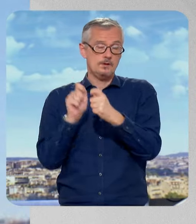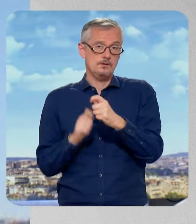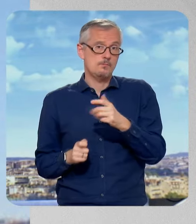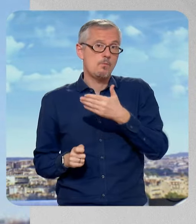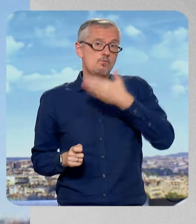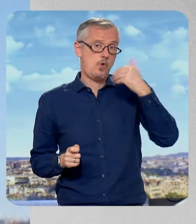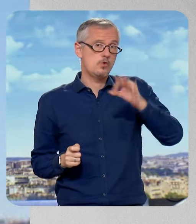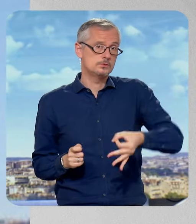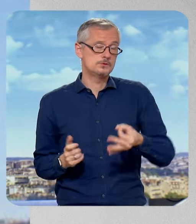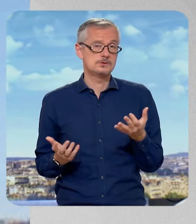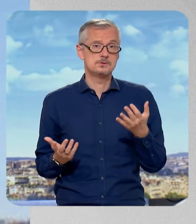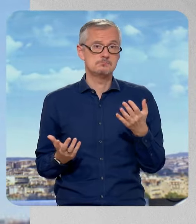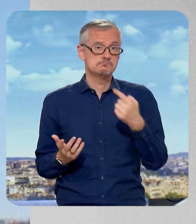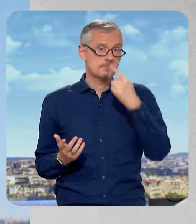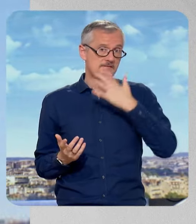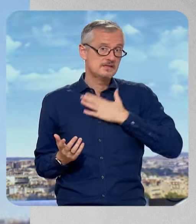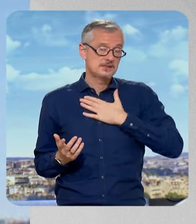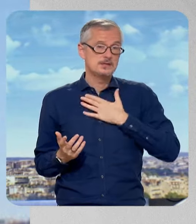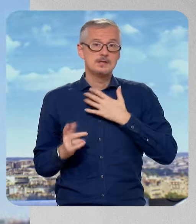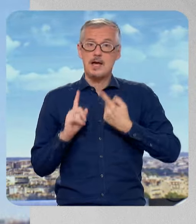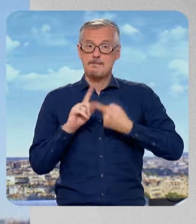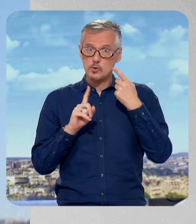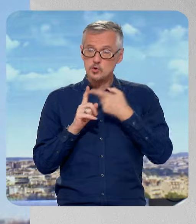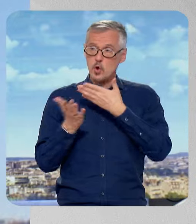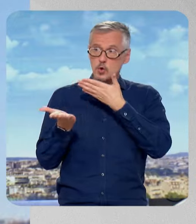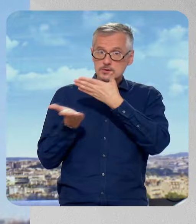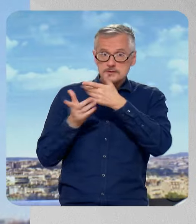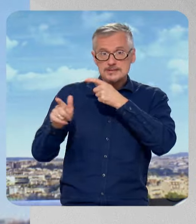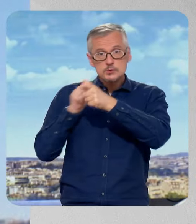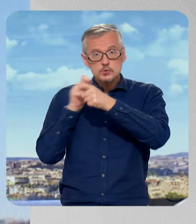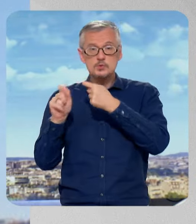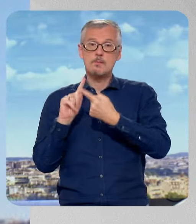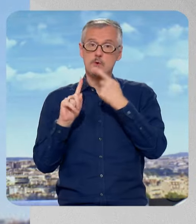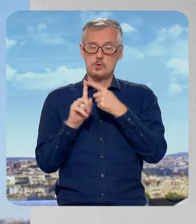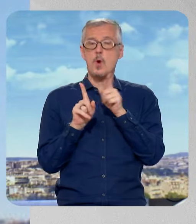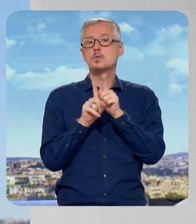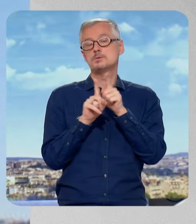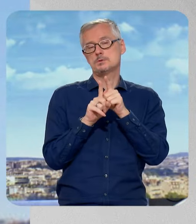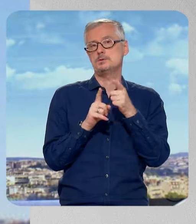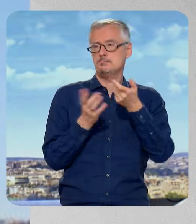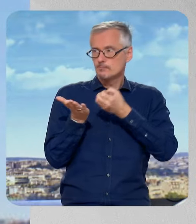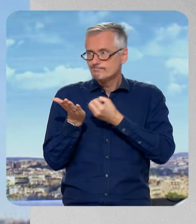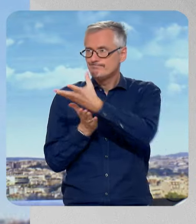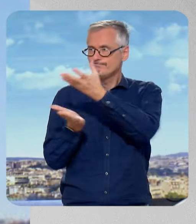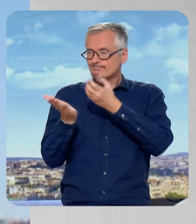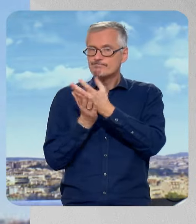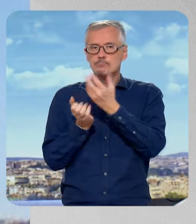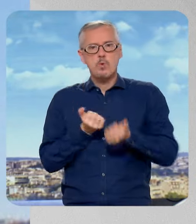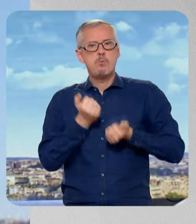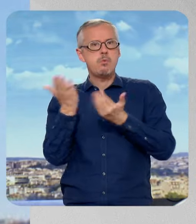Vous trouvez ça très républicain? C.Delga: Je pense que le président